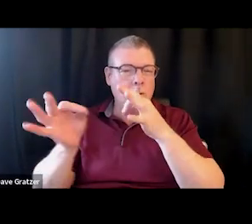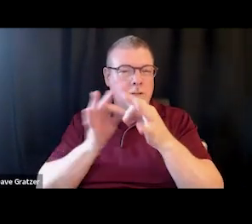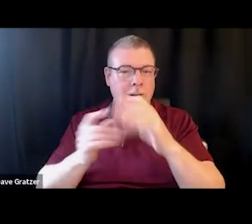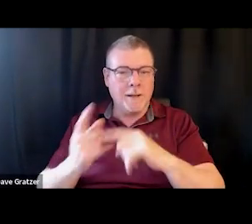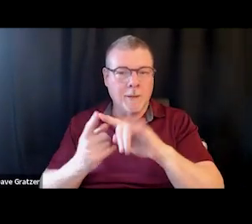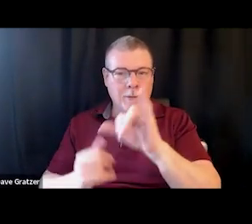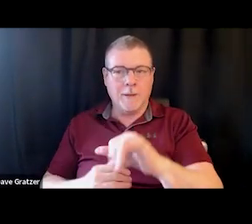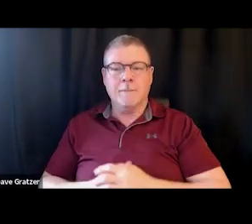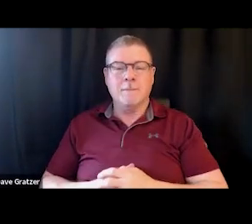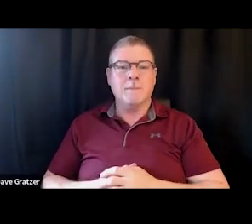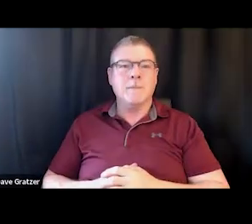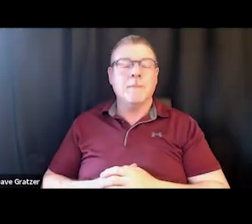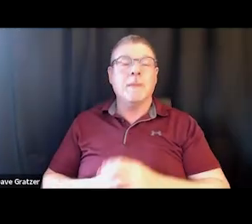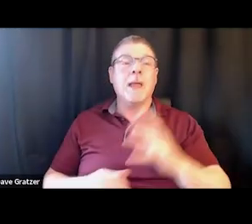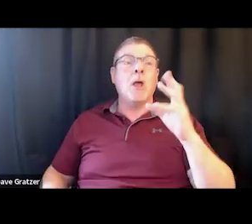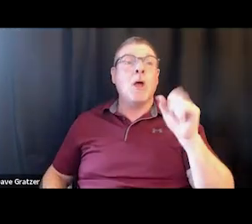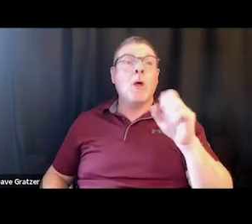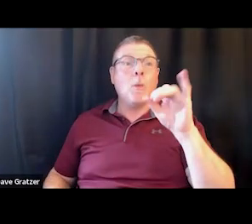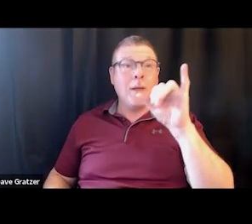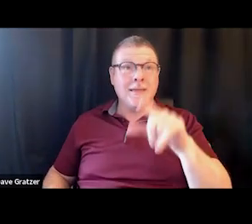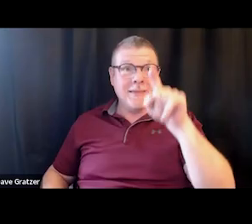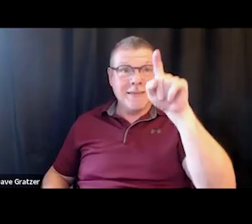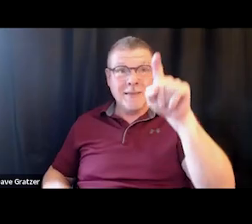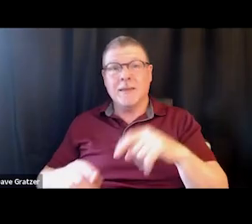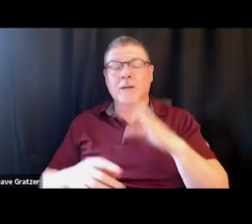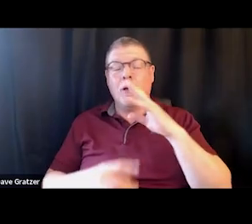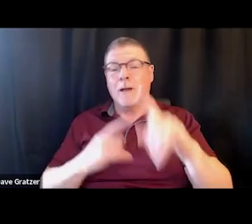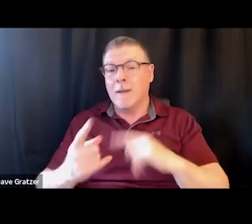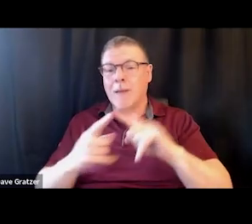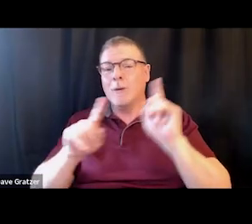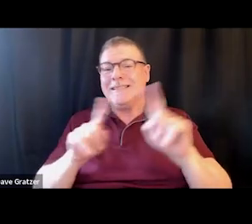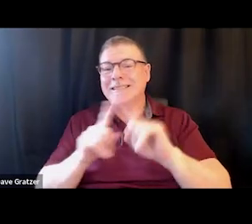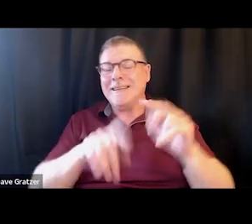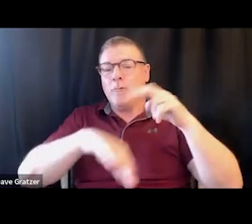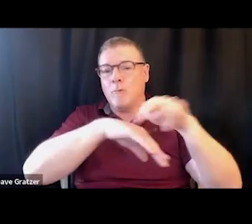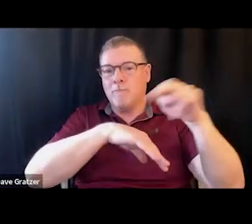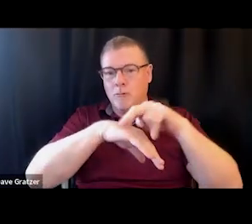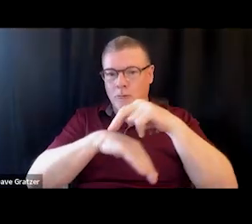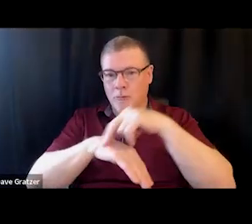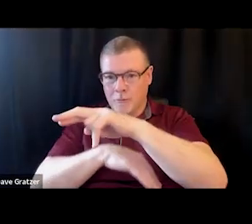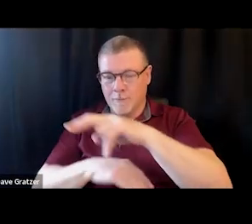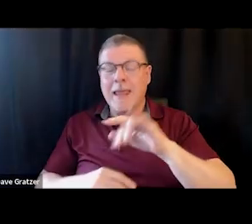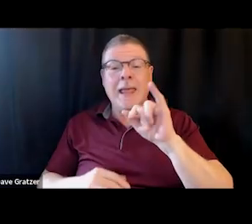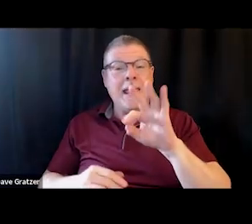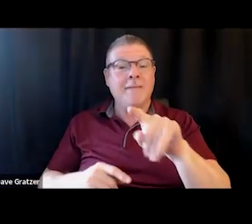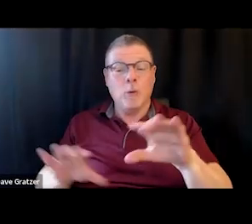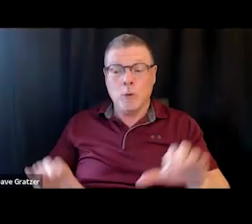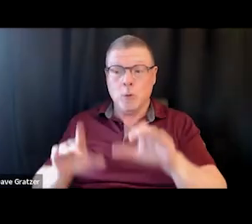En esta pantalla hay ejemplos de diferentes personas a las que pueden referirse. Si hacen una evaluación de lesión cerebral y el cuestionario de síntomas,